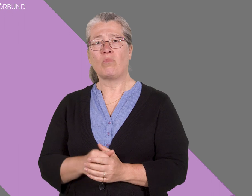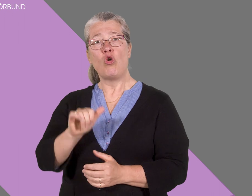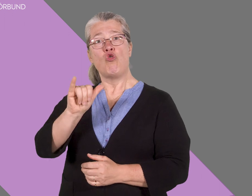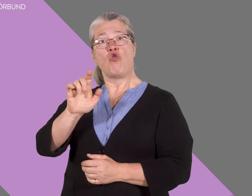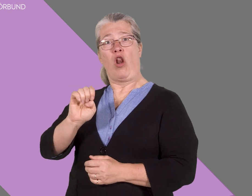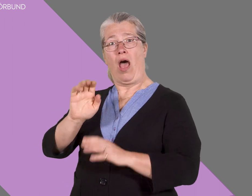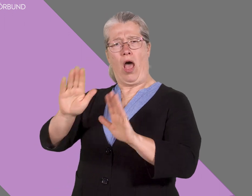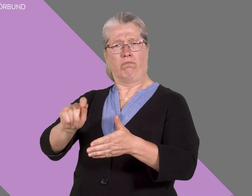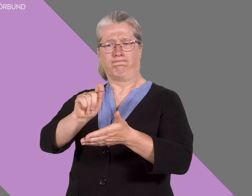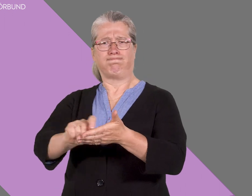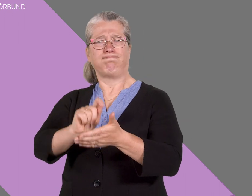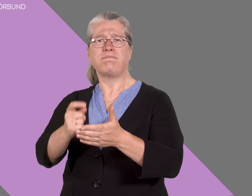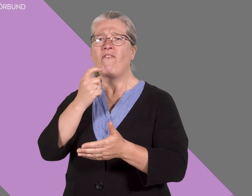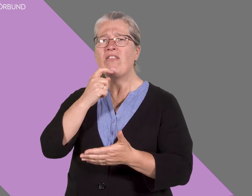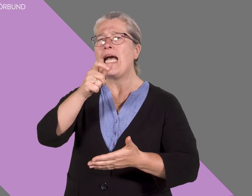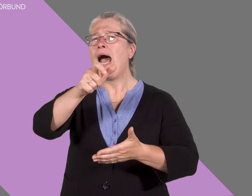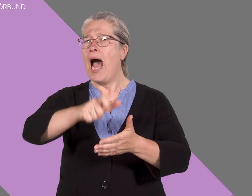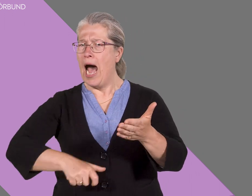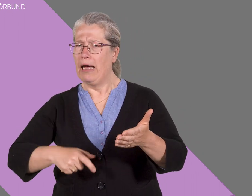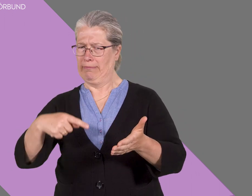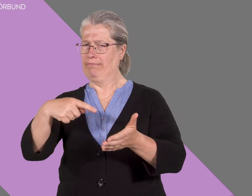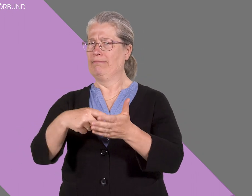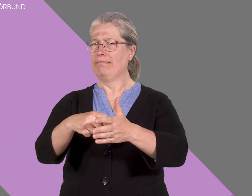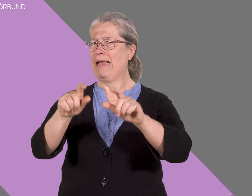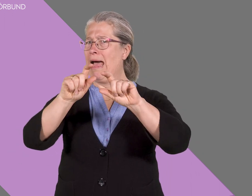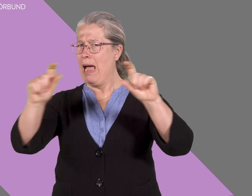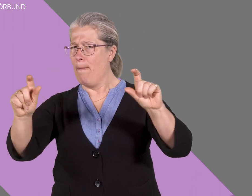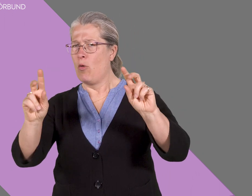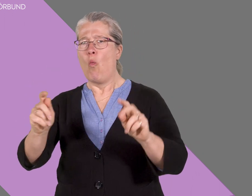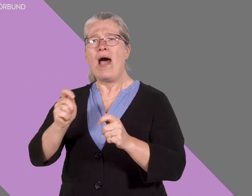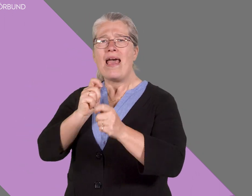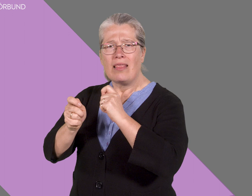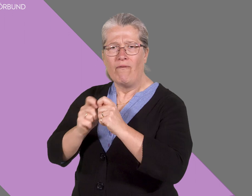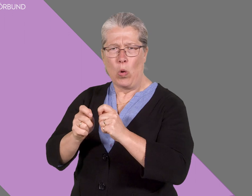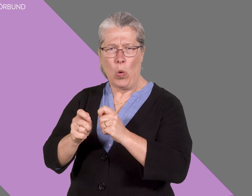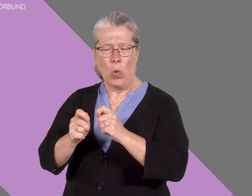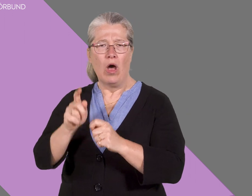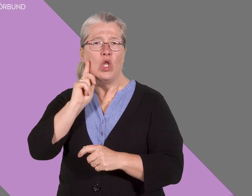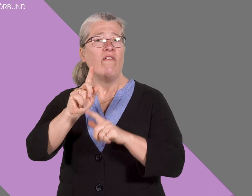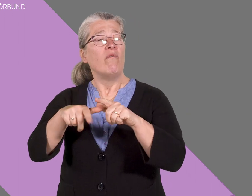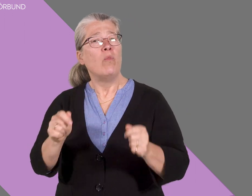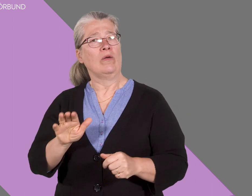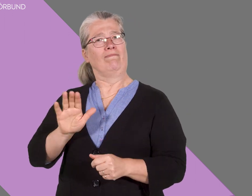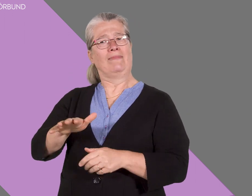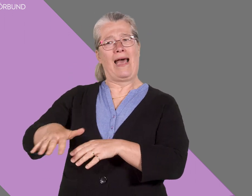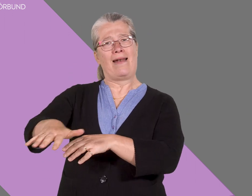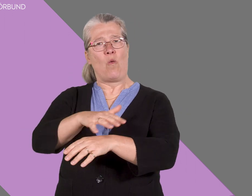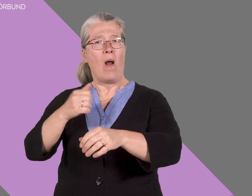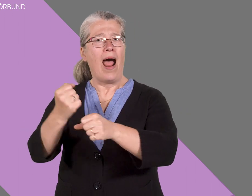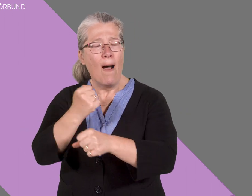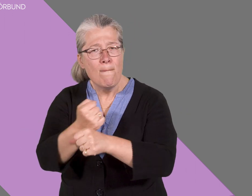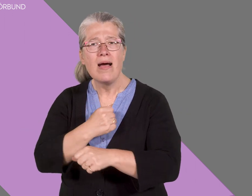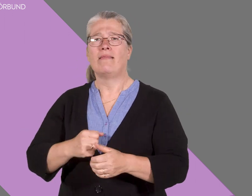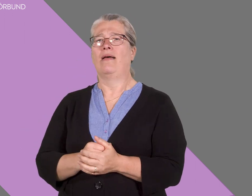I Yles finska artikel intervjuas också förbundets regionarbetare, -